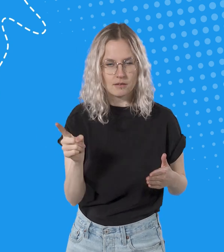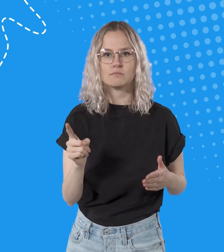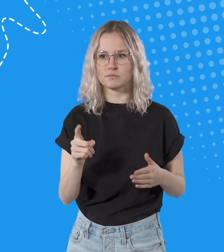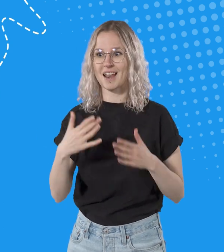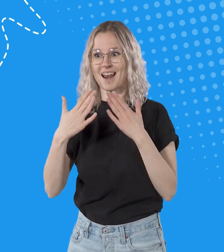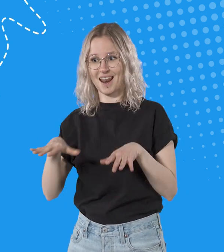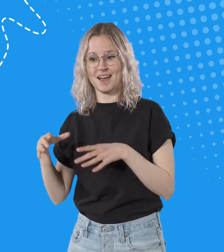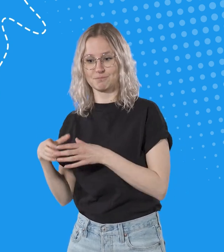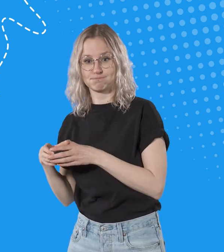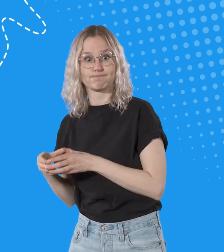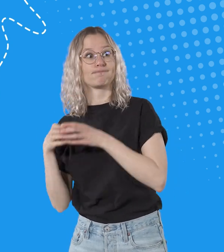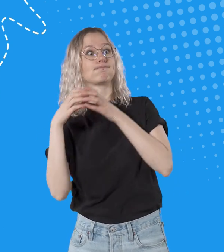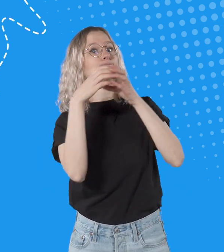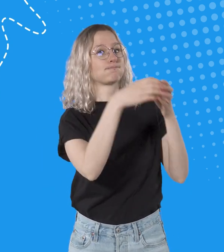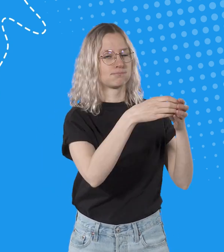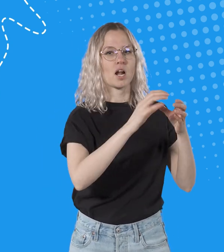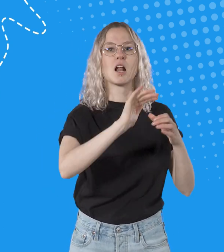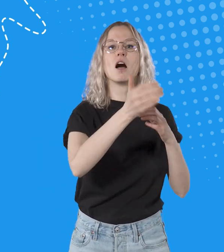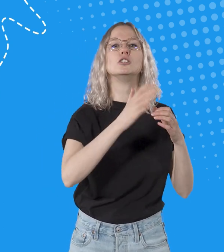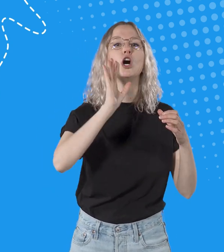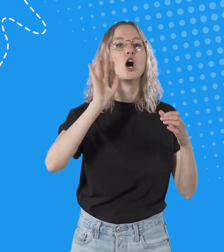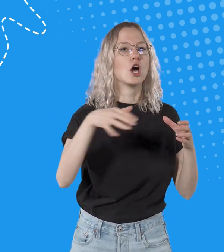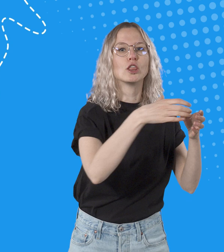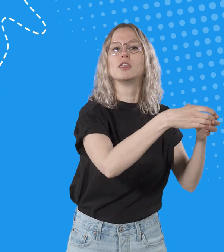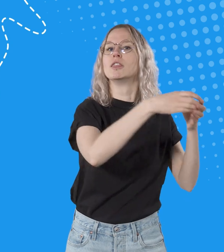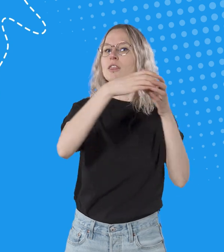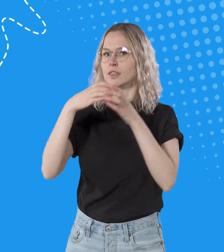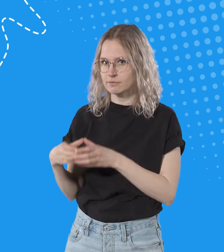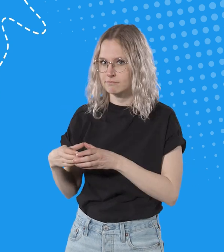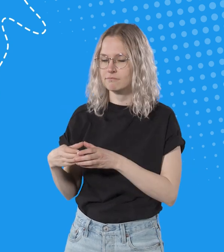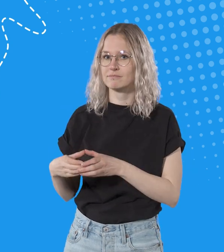joka saattaa leiriläiset perille ja takaisin kotiin -